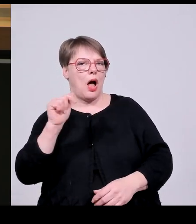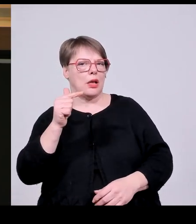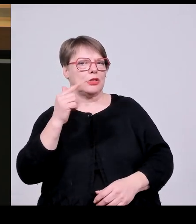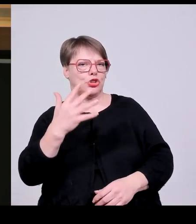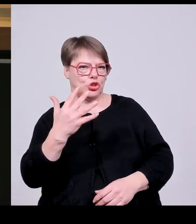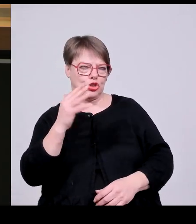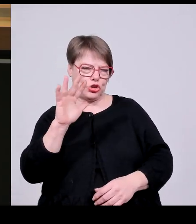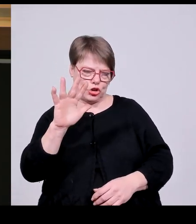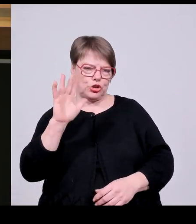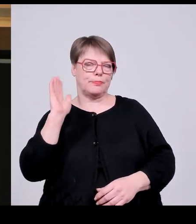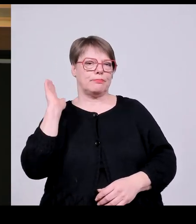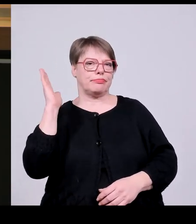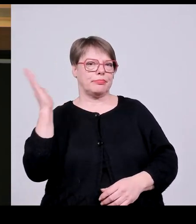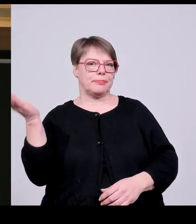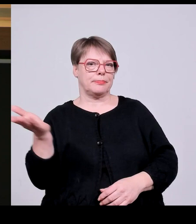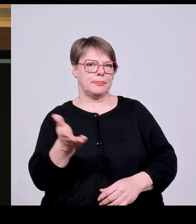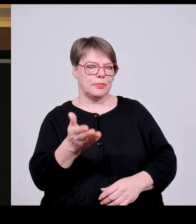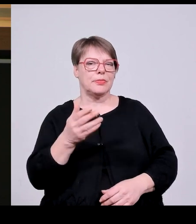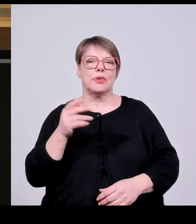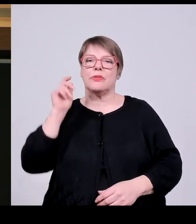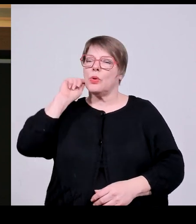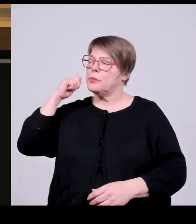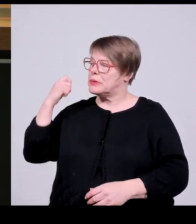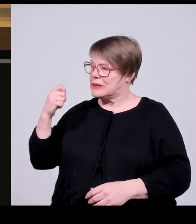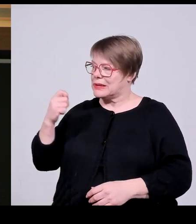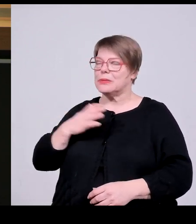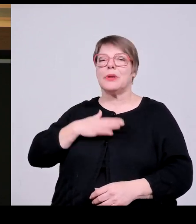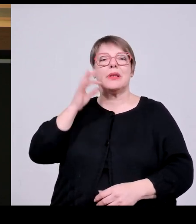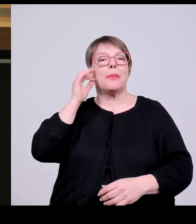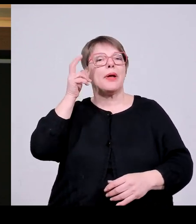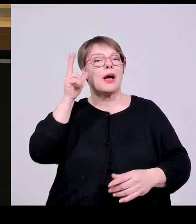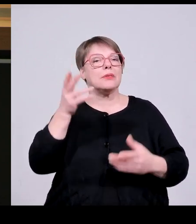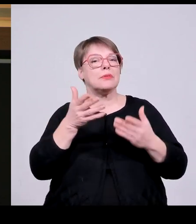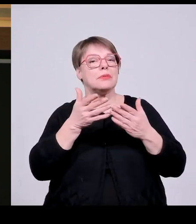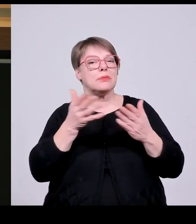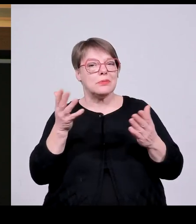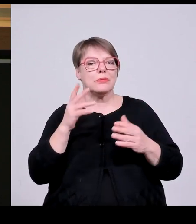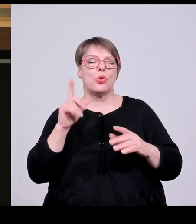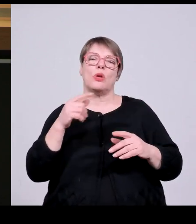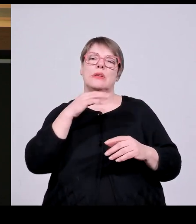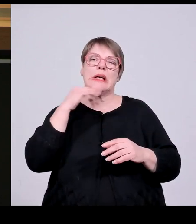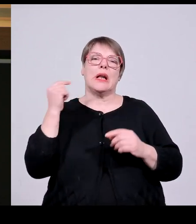Mieter-Beiräte ablehnen, im Sinne von Menschen, die r Ort sich um die Belange der Mieter kümmern.